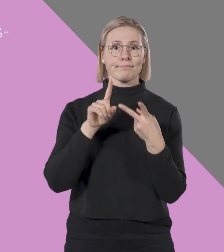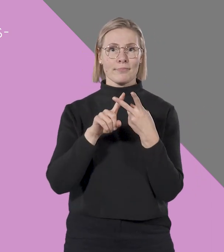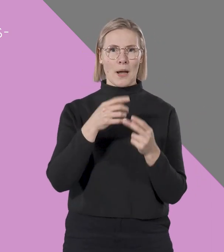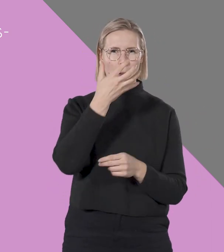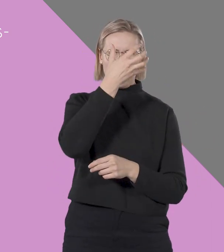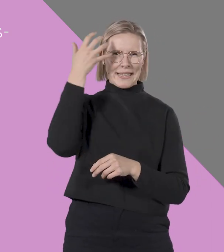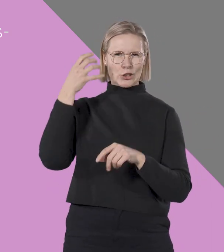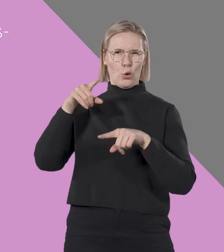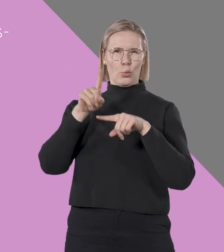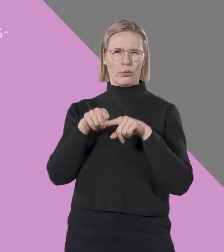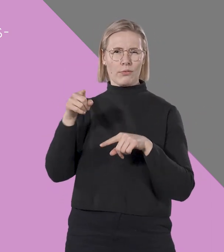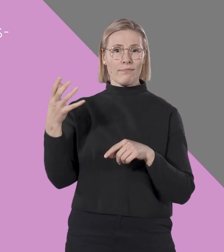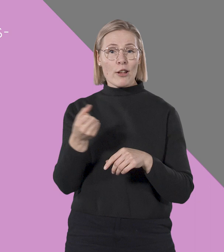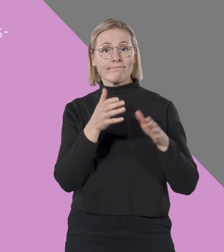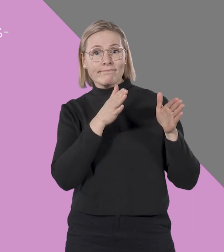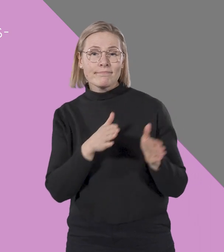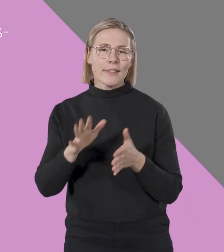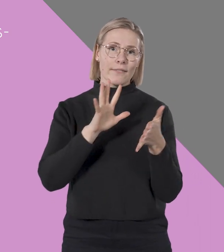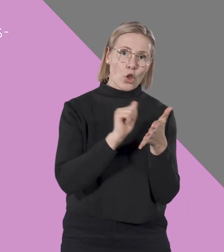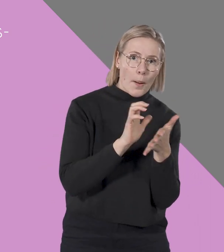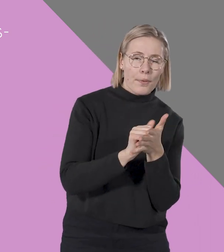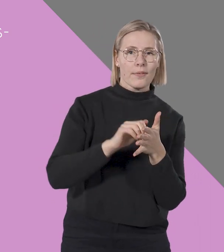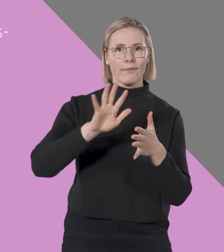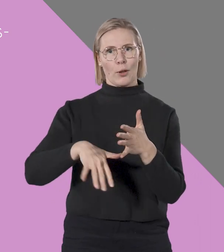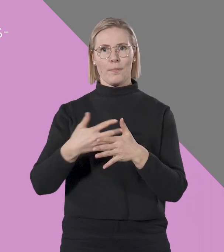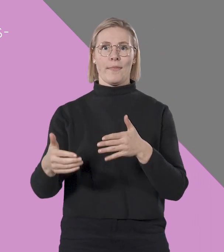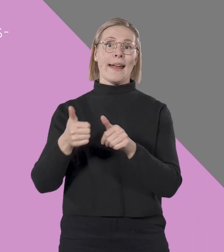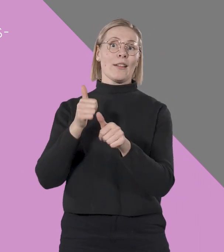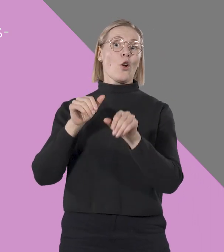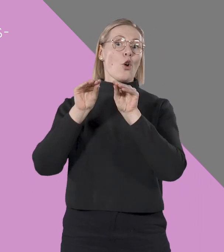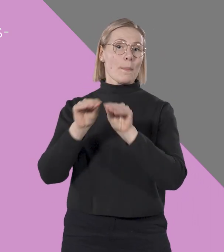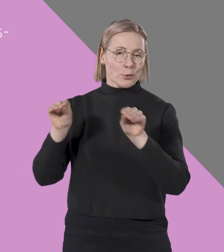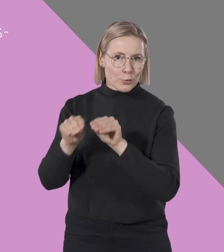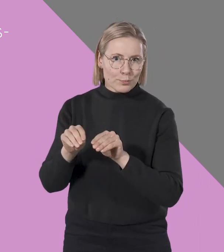Pedersören kunnassa toteutettavaa viittomien ja viittomakielen etäopetusta -